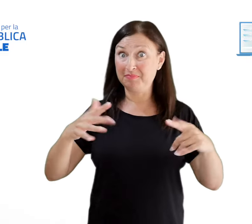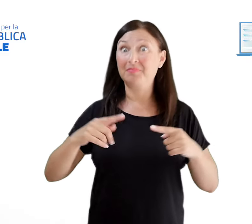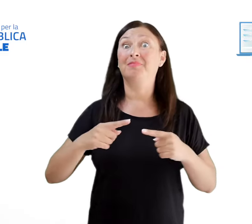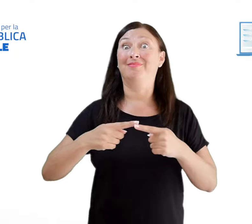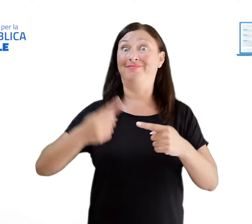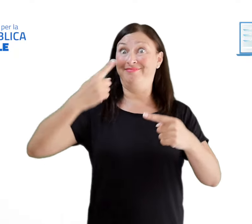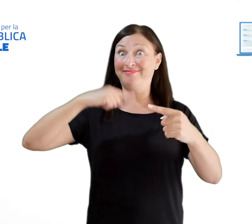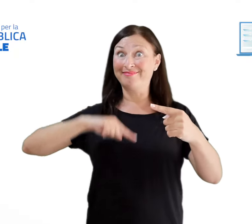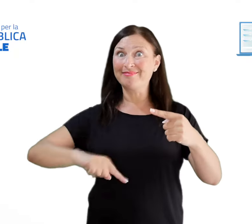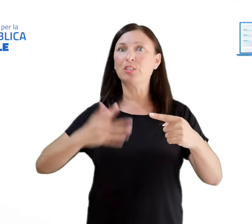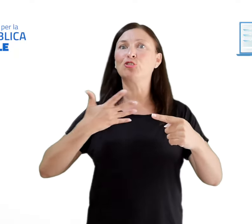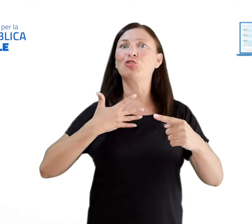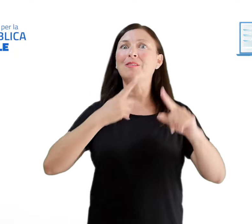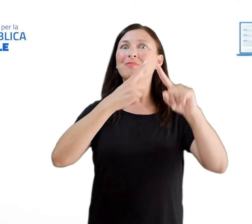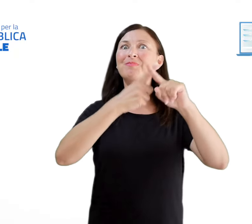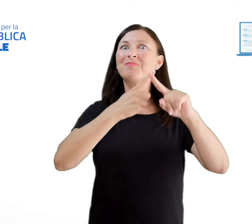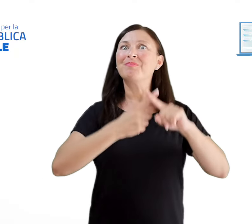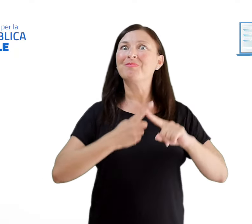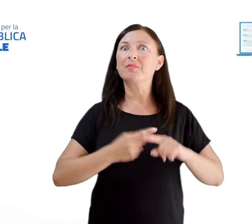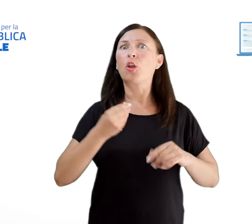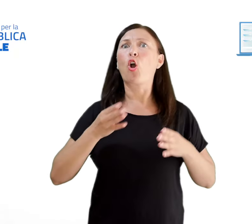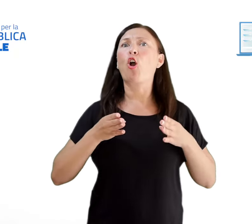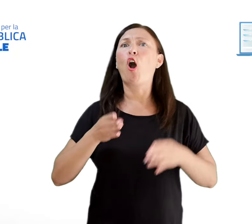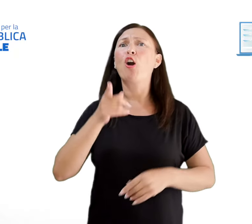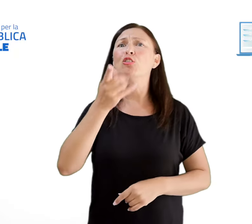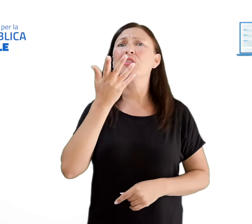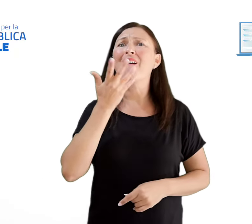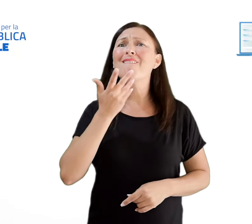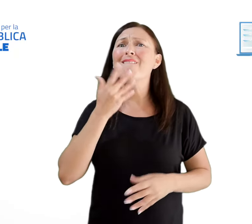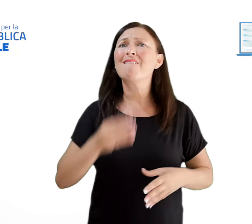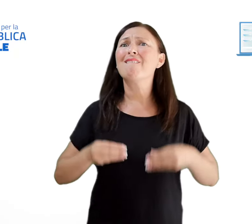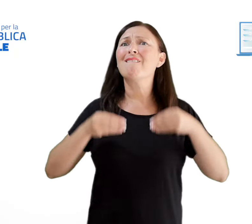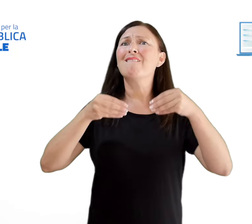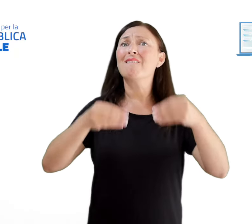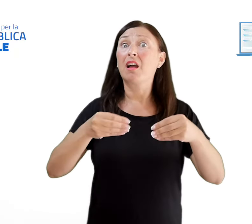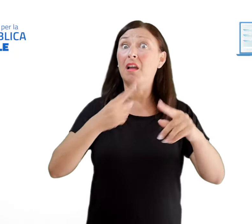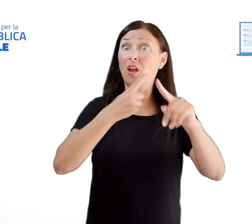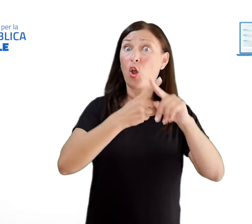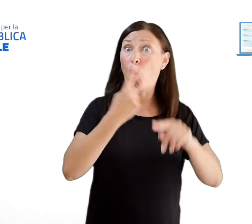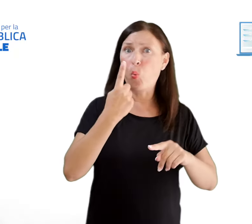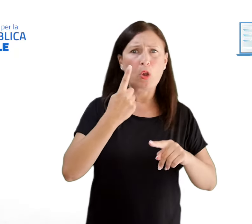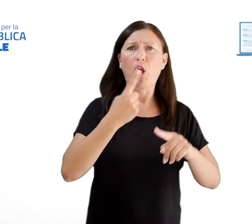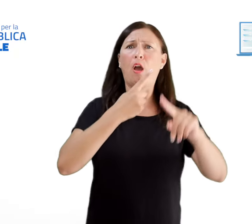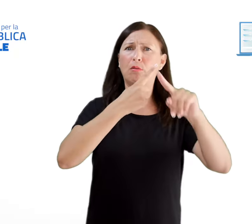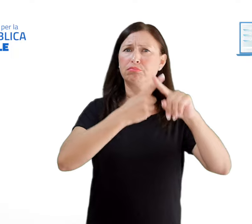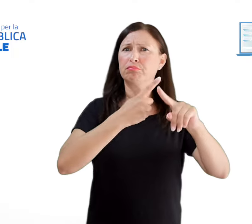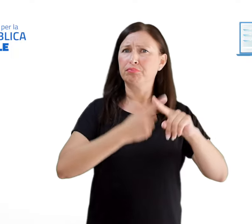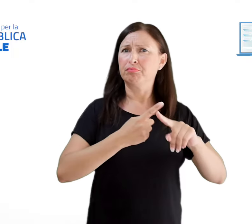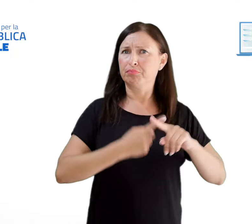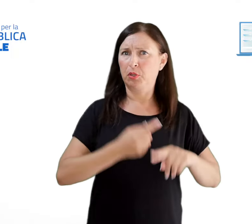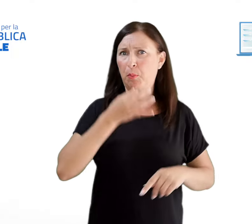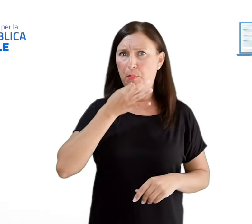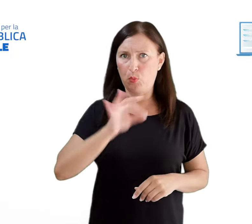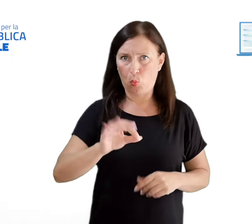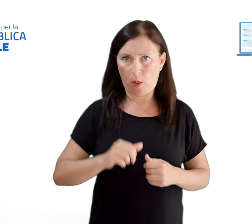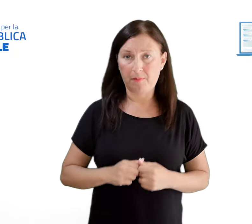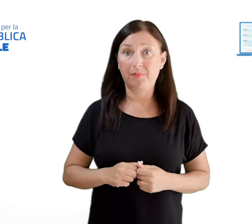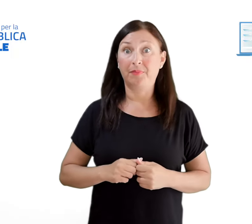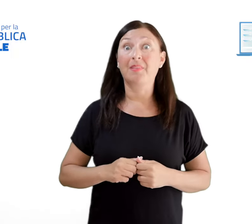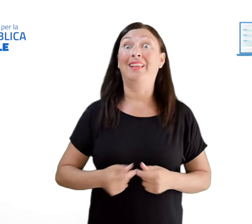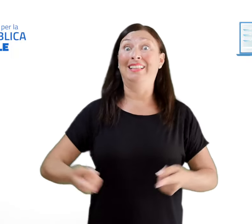più sotto ci sono le opzioni per selezionare il tipo di corso in cui vuoi partecipare, si possono selezionare anche più corsi